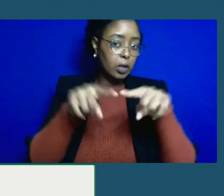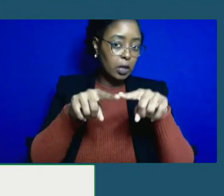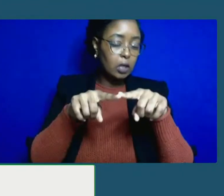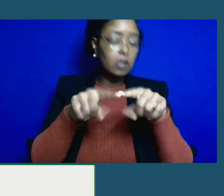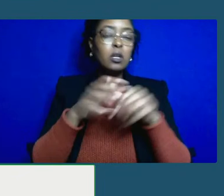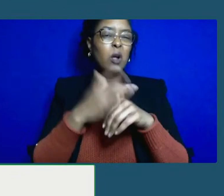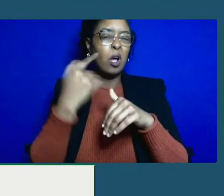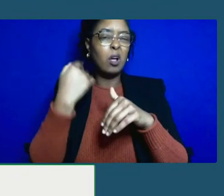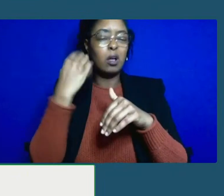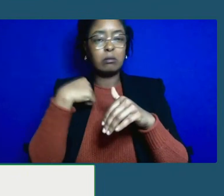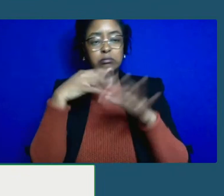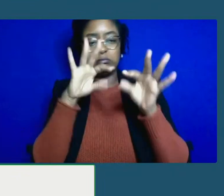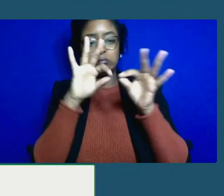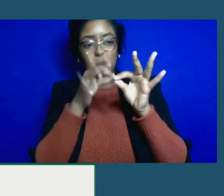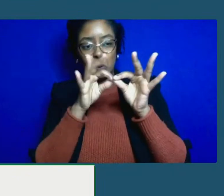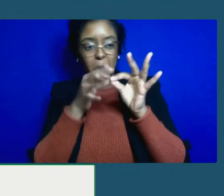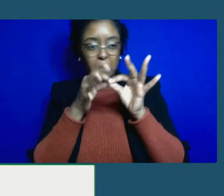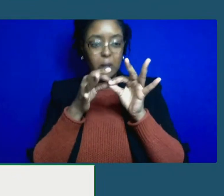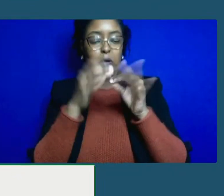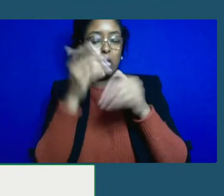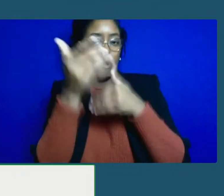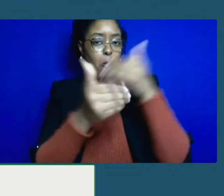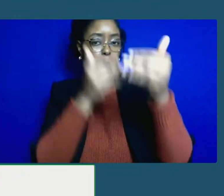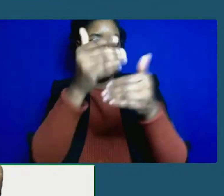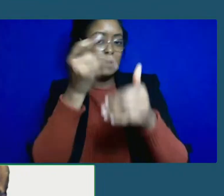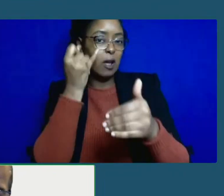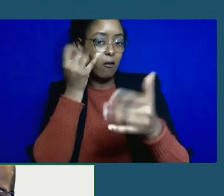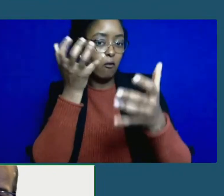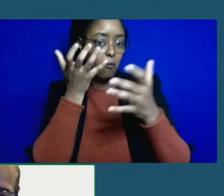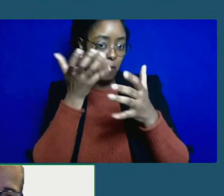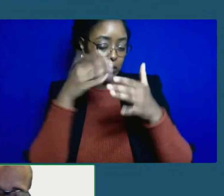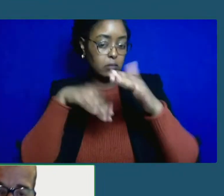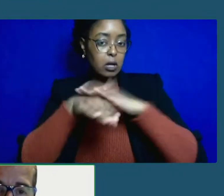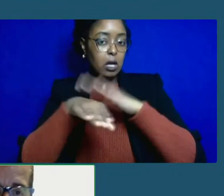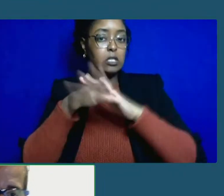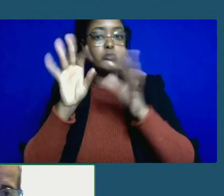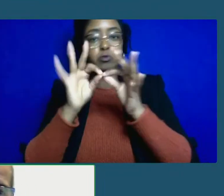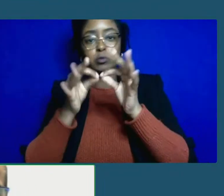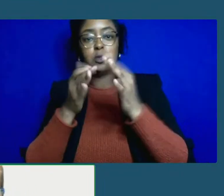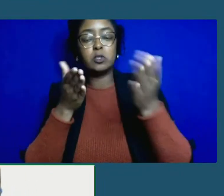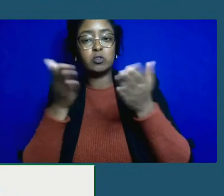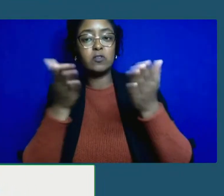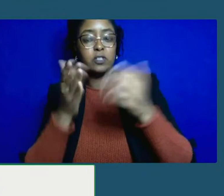inrpreción. Un. Estas de